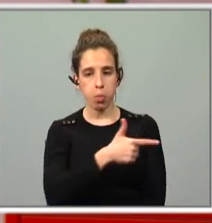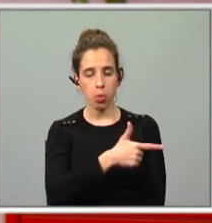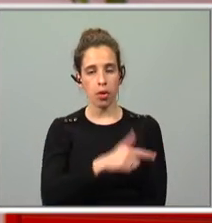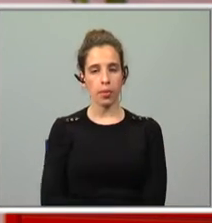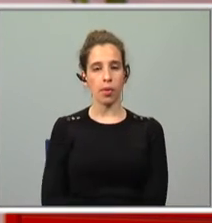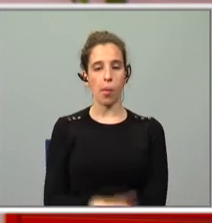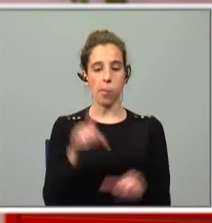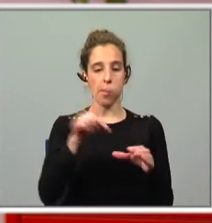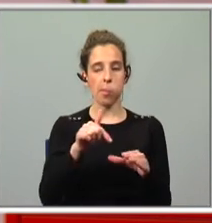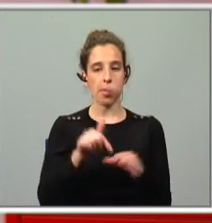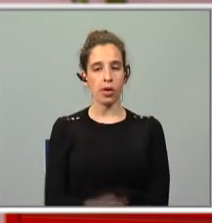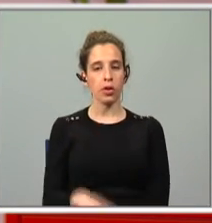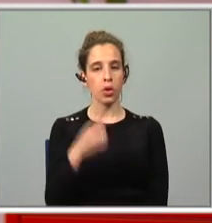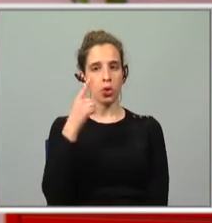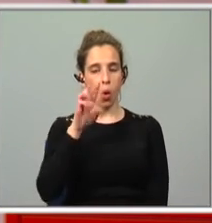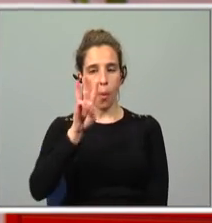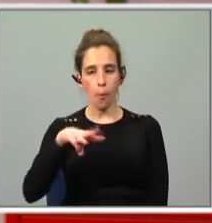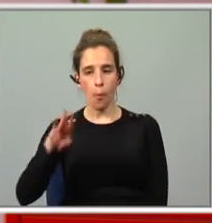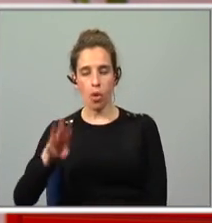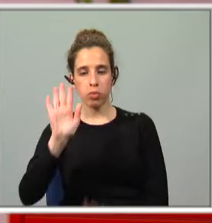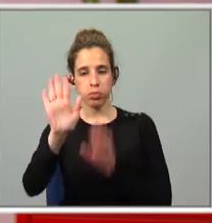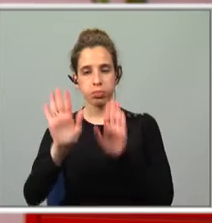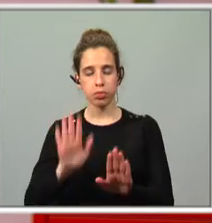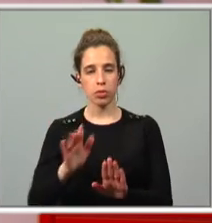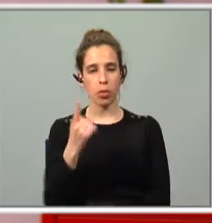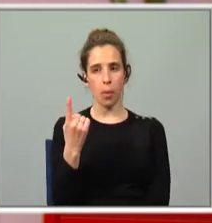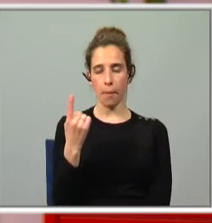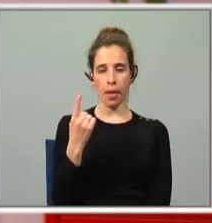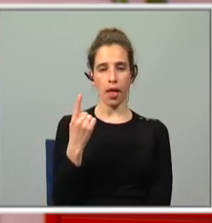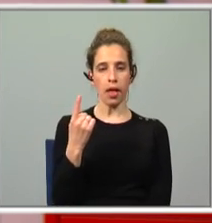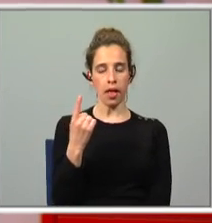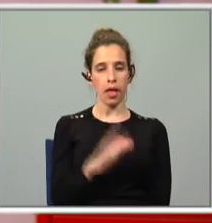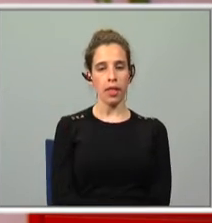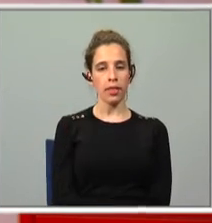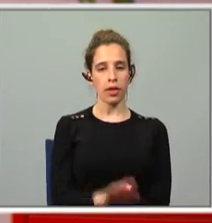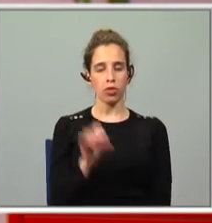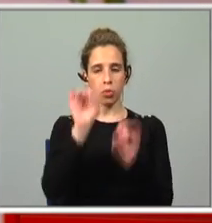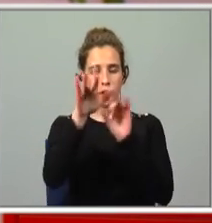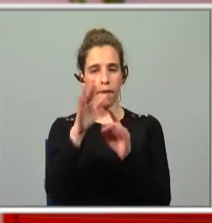Museu uma daquelas pistas acendemos falta o que olha o bigode ainda não 博物館我們點燃的那些線索之一缺少的是小鬍子還沒有